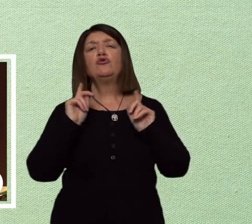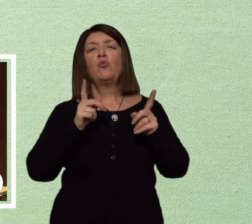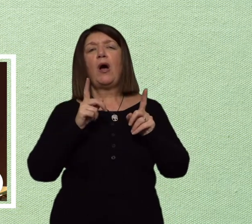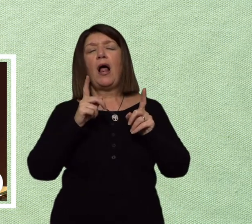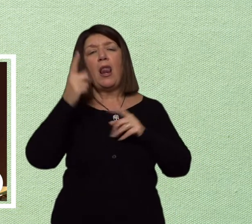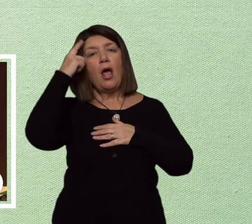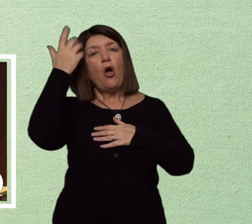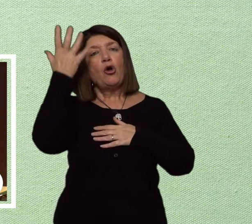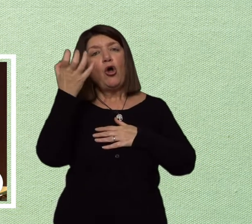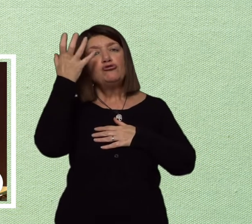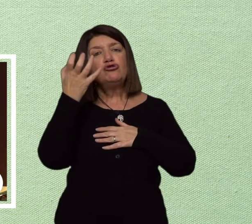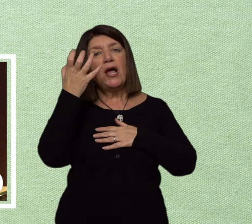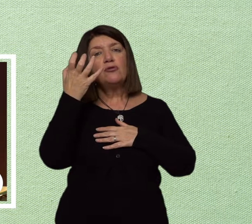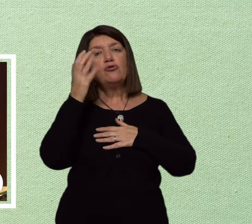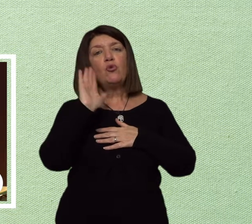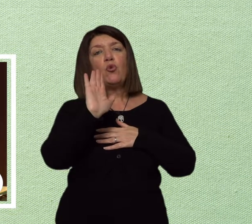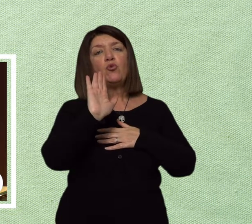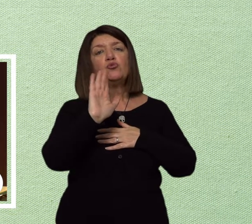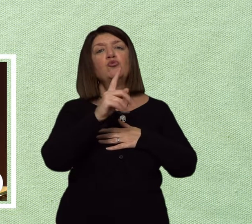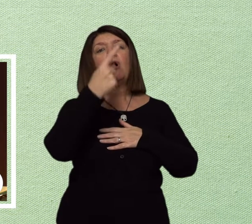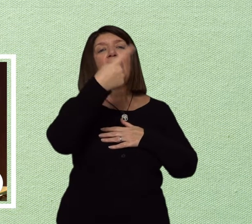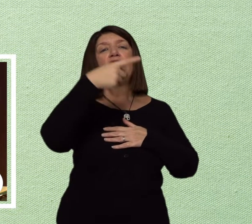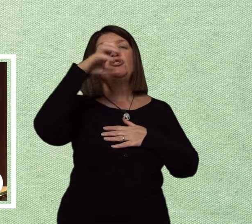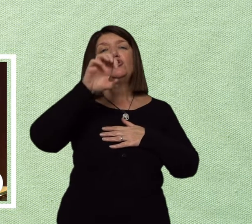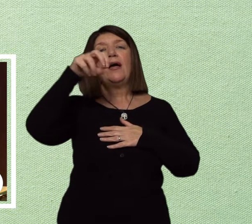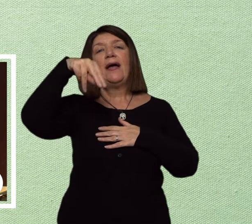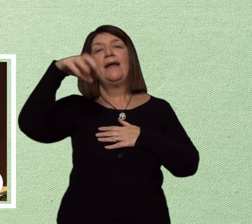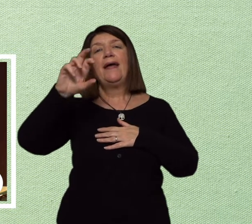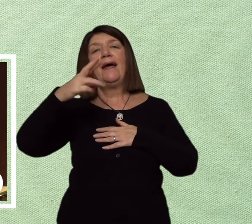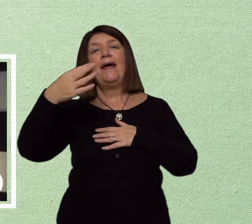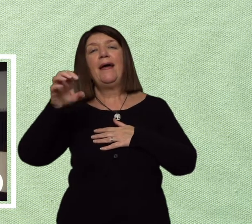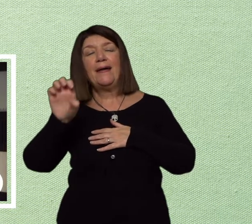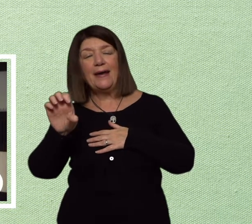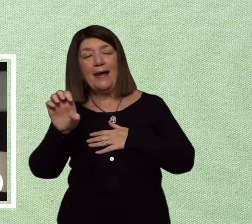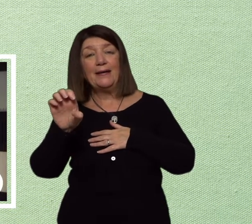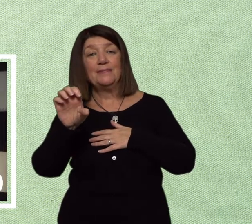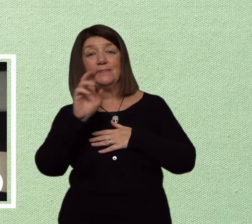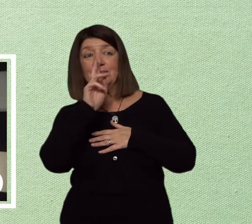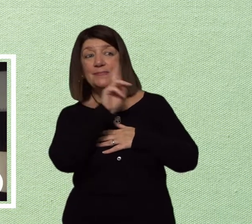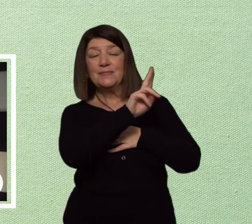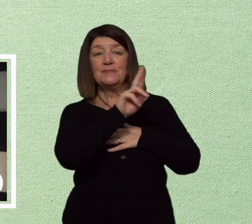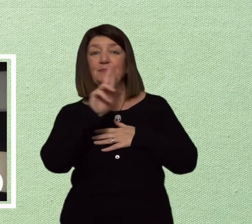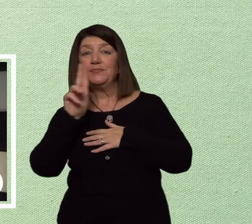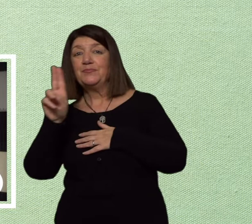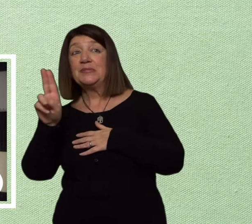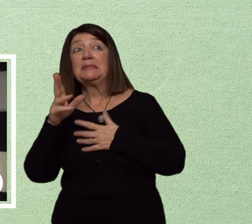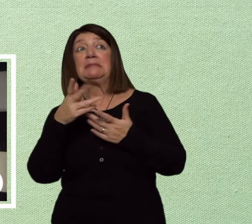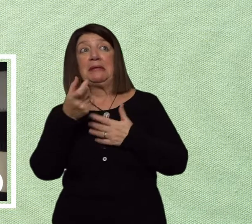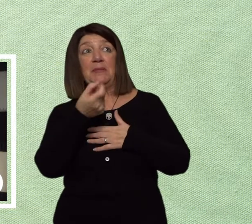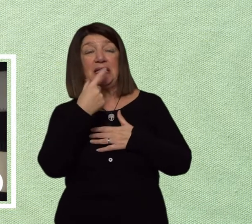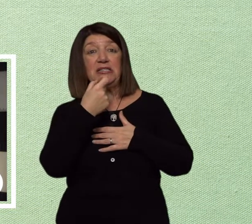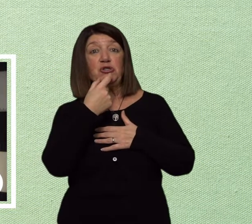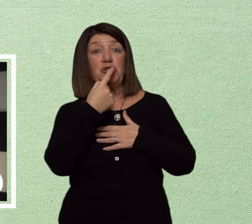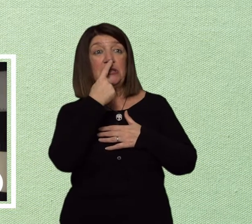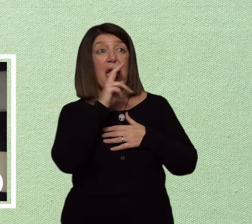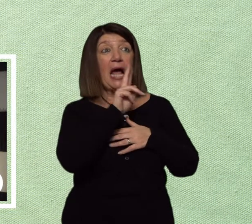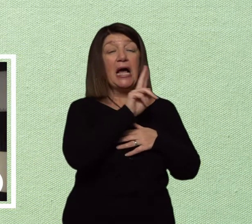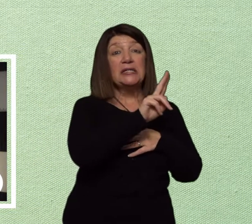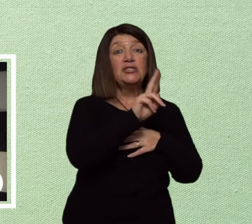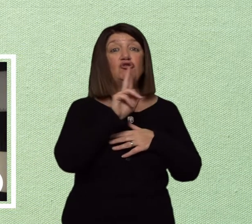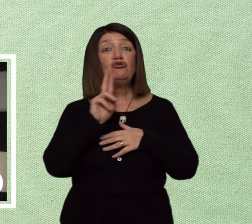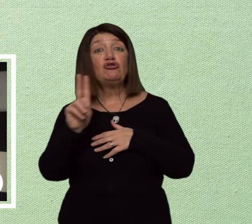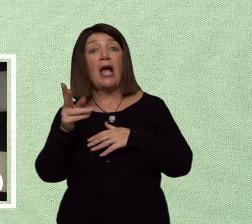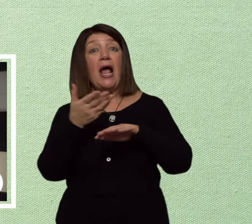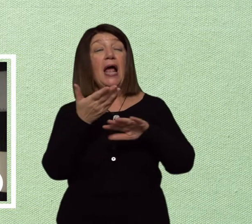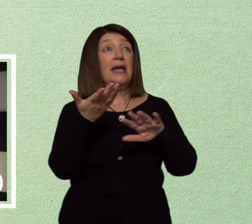ti lascio fare di lancio descrivere la medicina di genere... -La medicina di genere è una grande